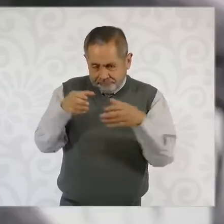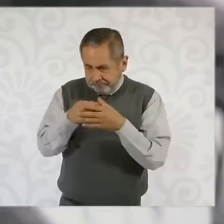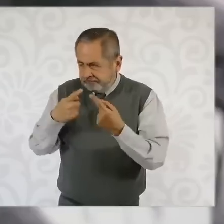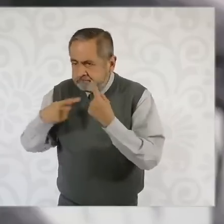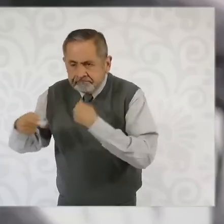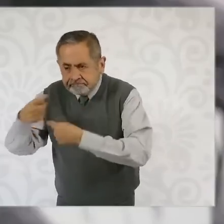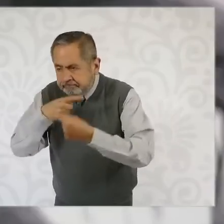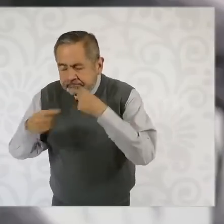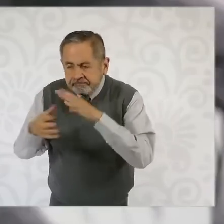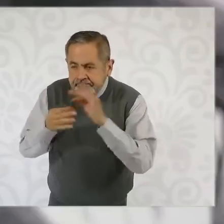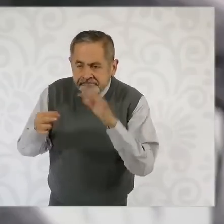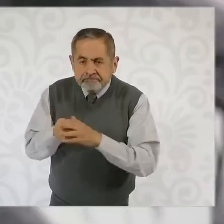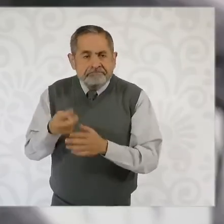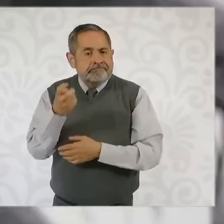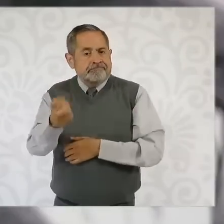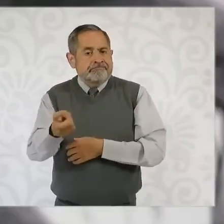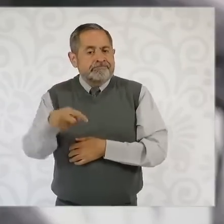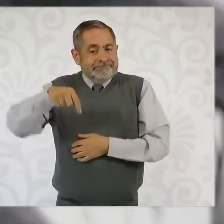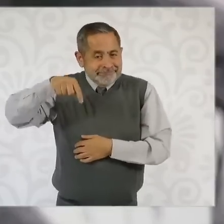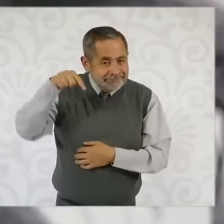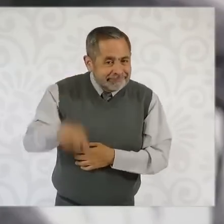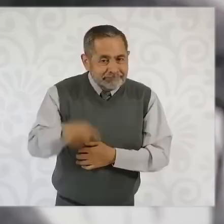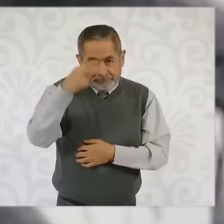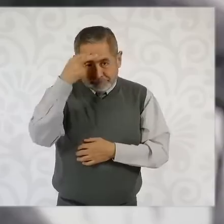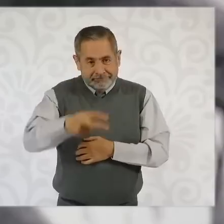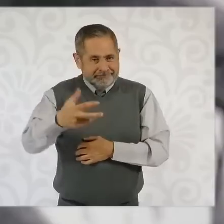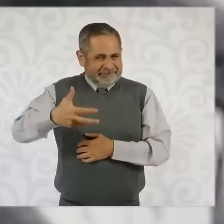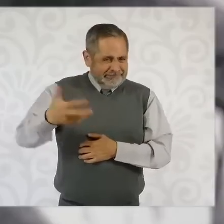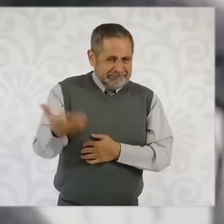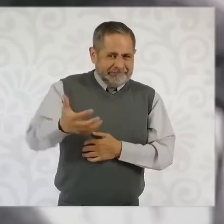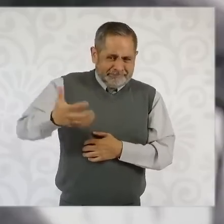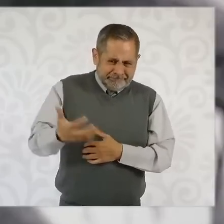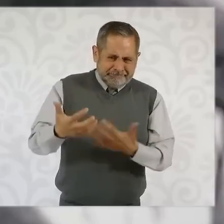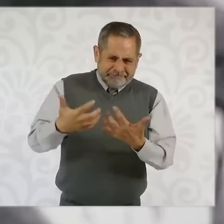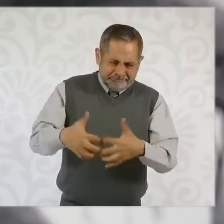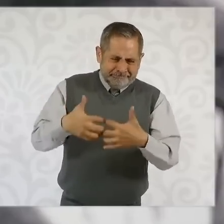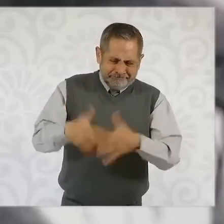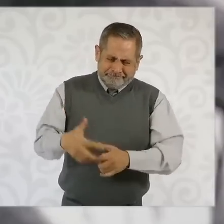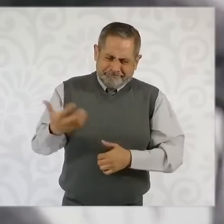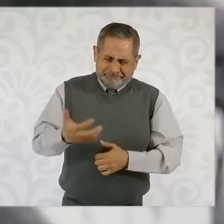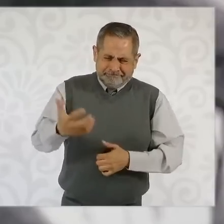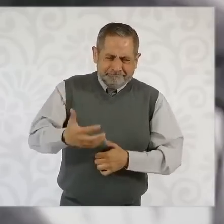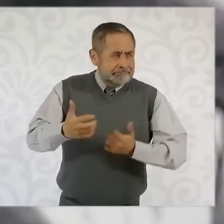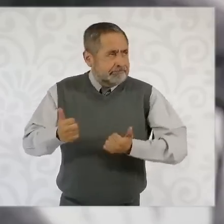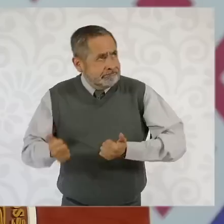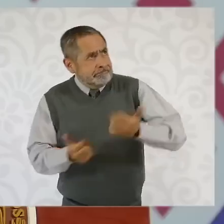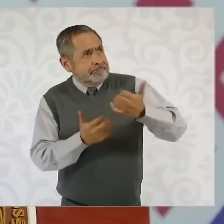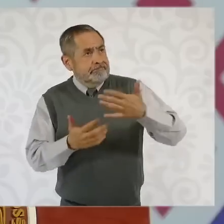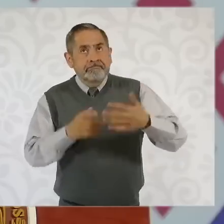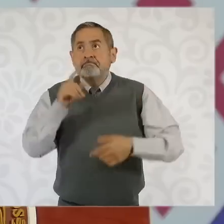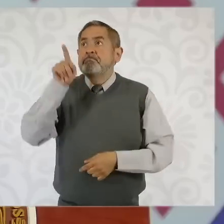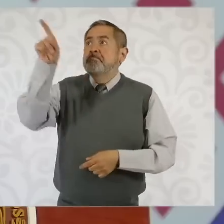pues es producir más en México de muchos productos que se importan particularmente de Asia Entonces